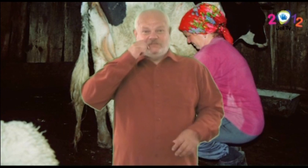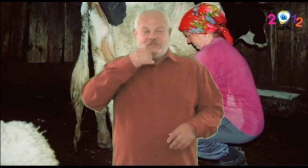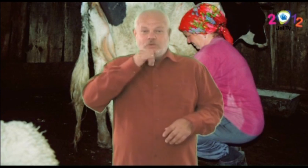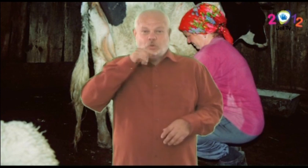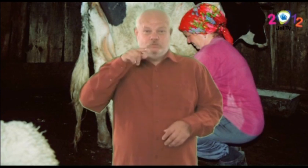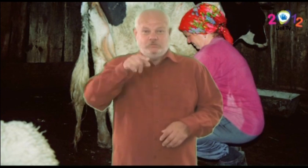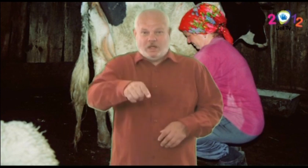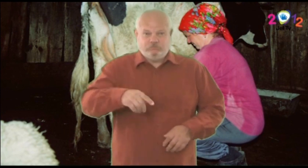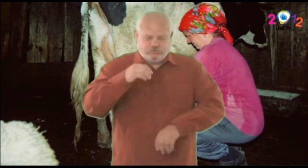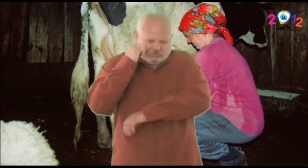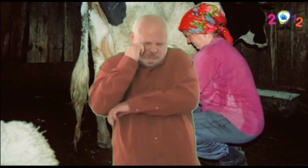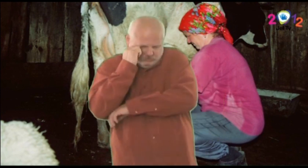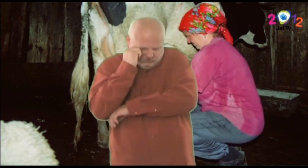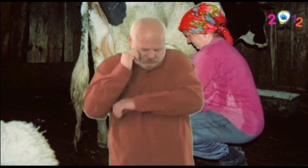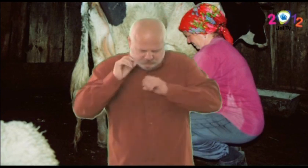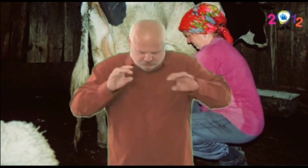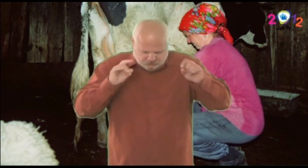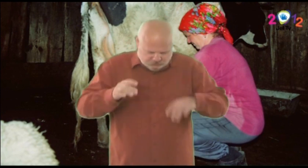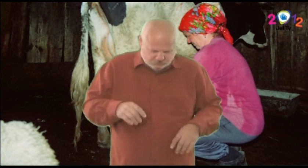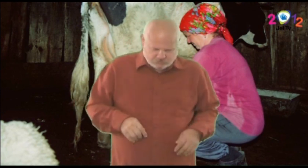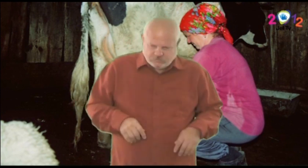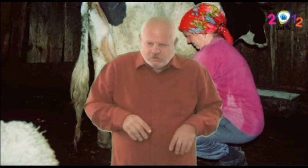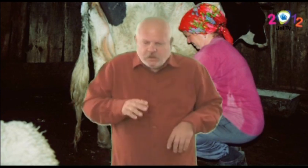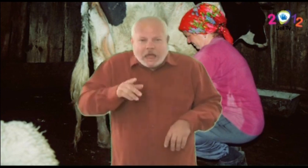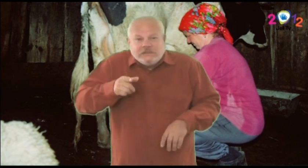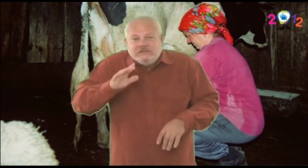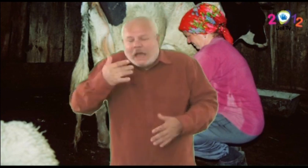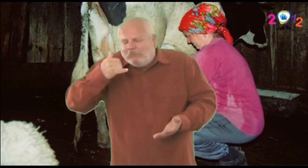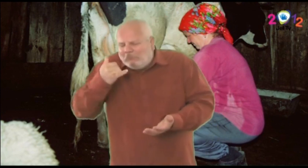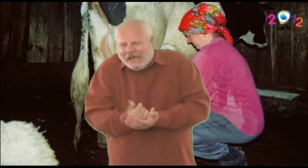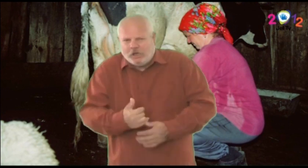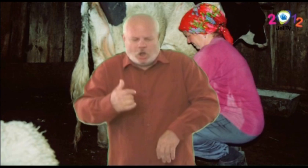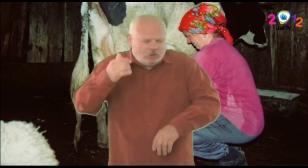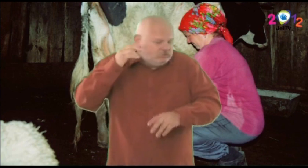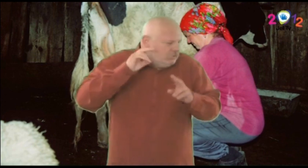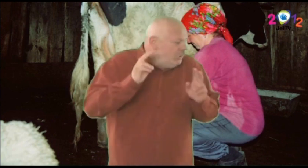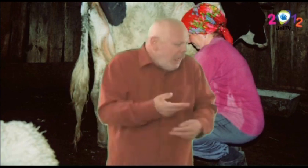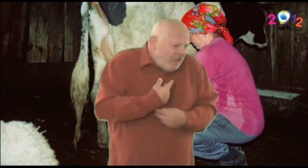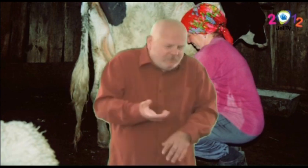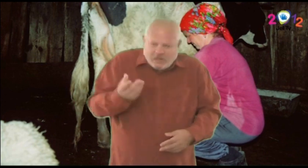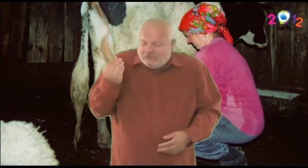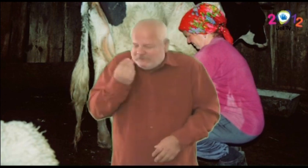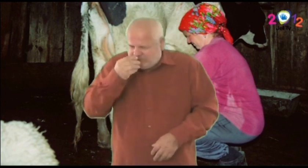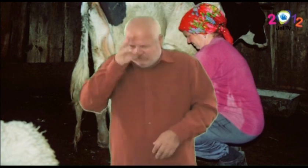Egy férfi a kocsmában idegeskedik. - Ez nem igaz! Ez nem lehet! Miért?